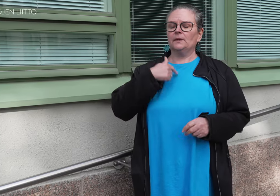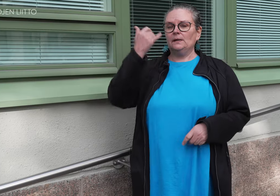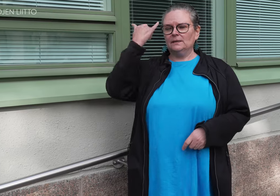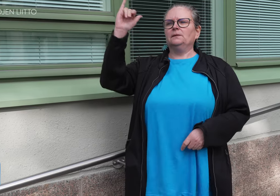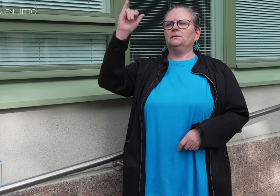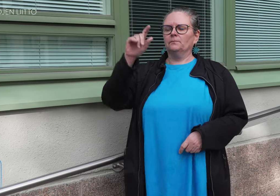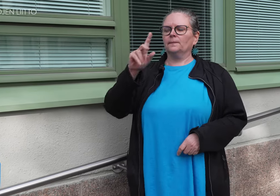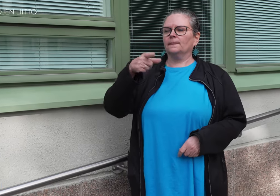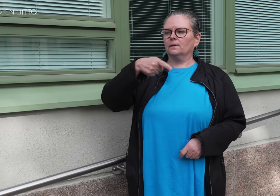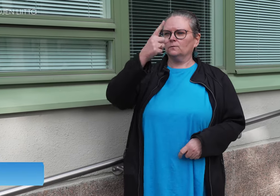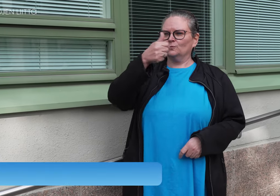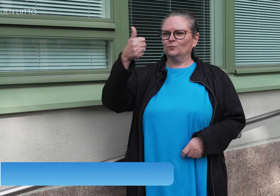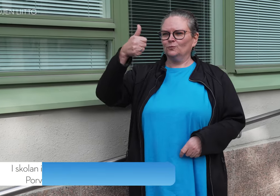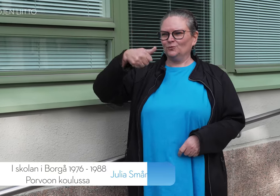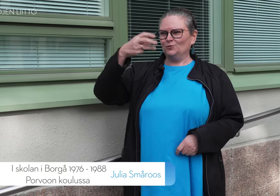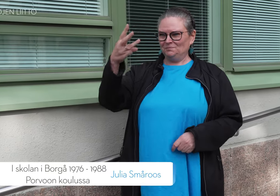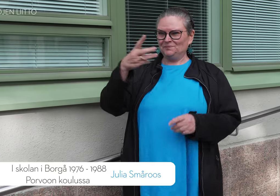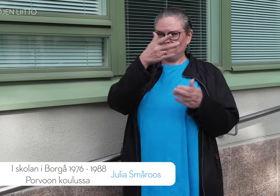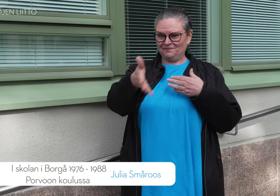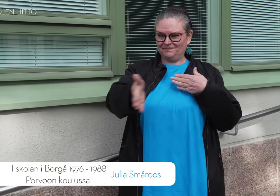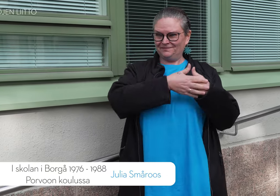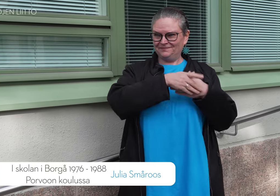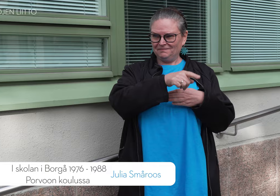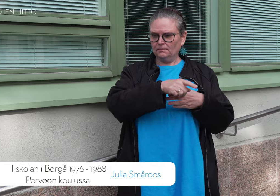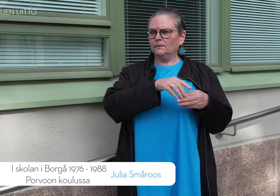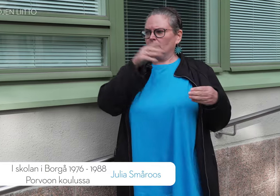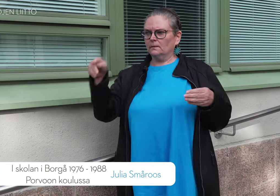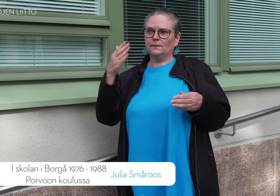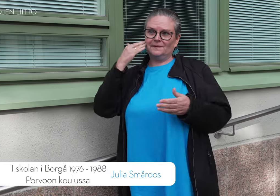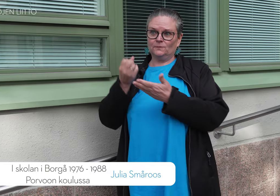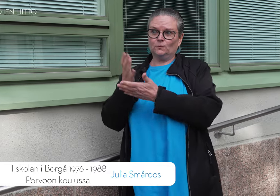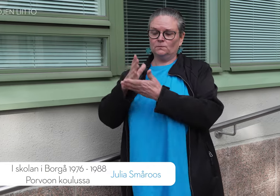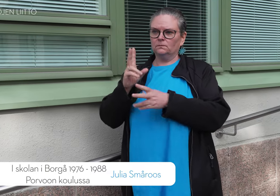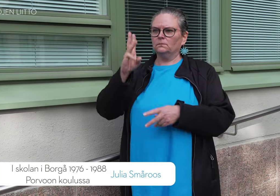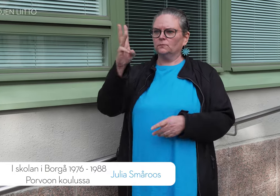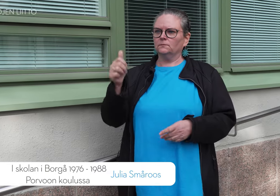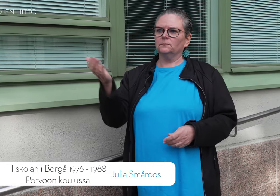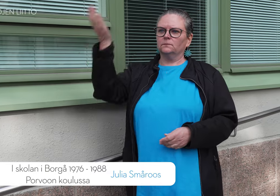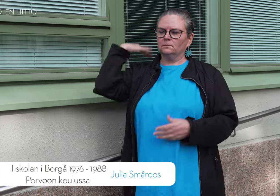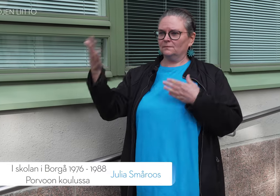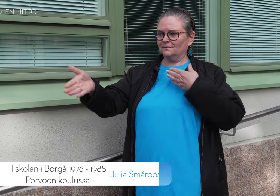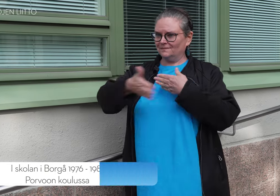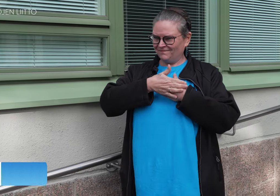Koulun sulkemisesta tuli toukokuussa täyteen 30 vuotta, -